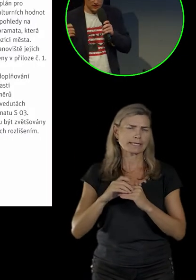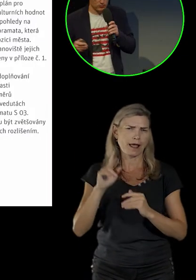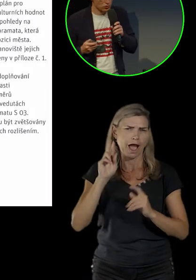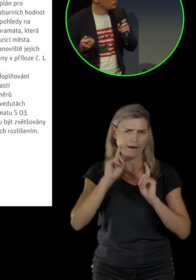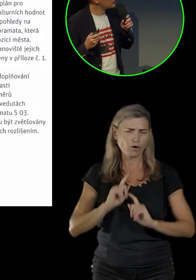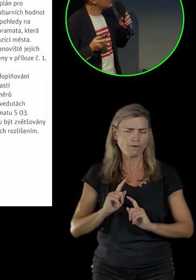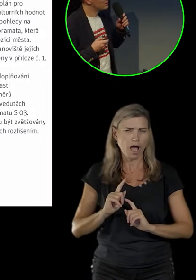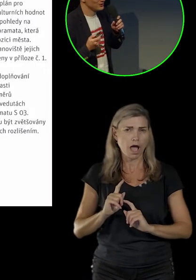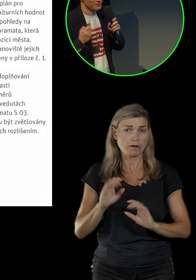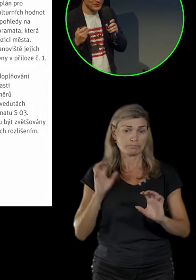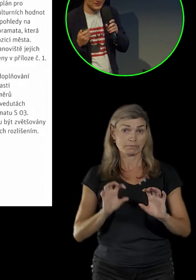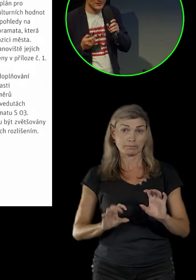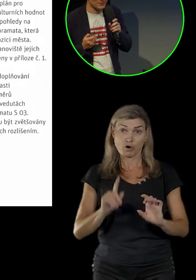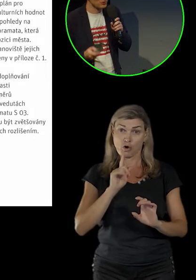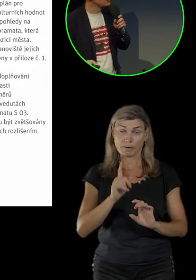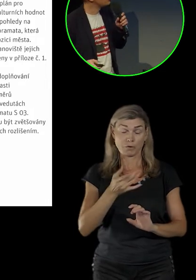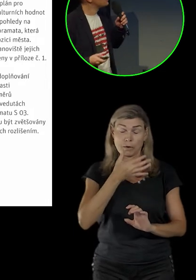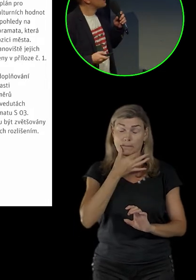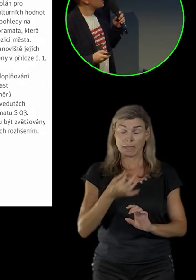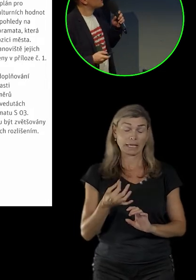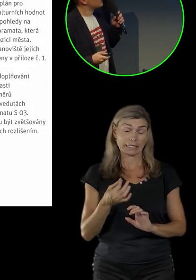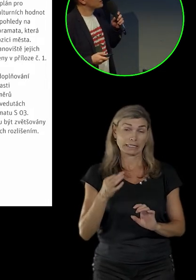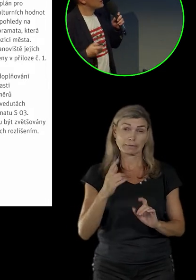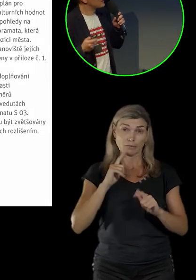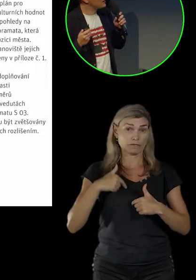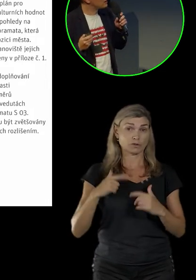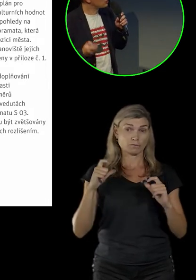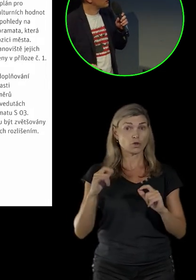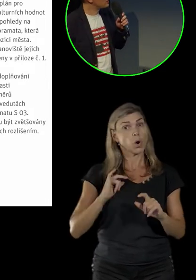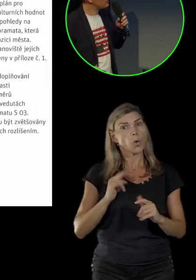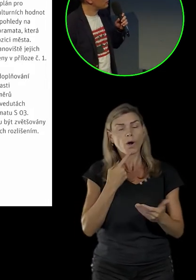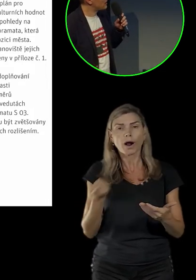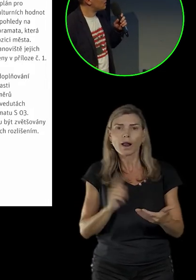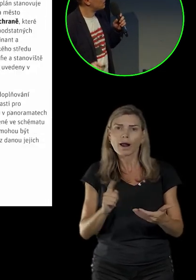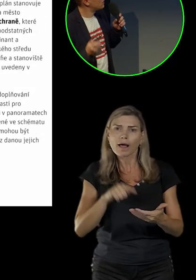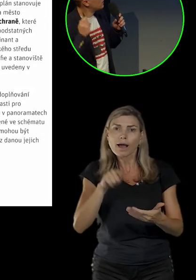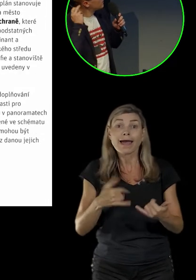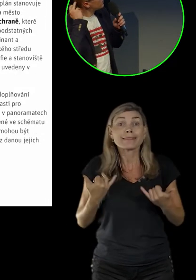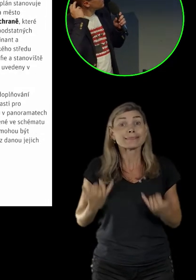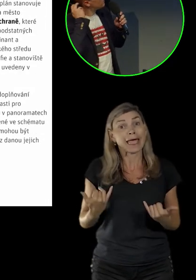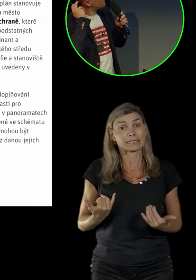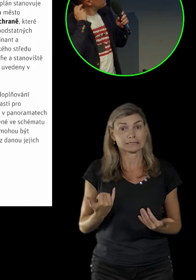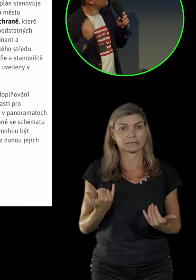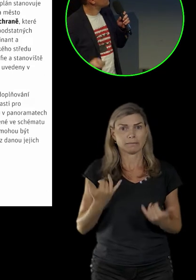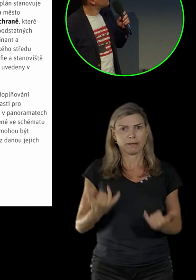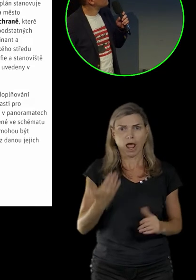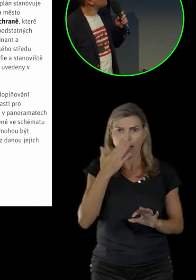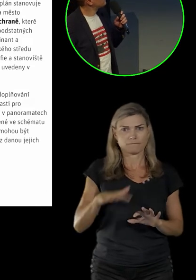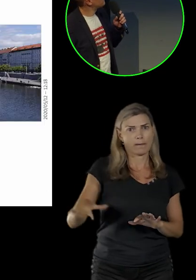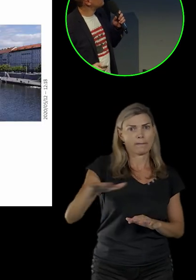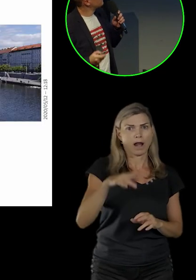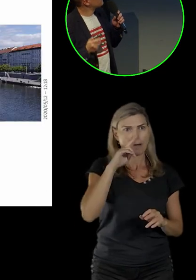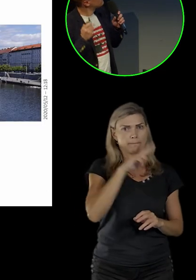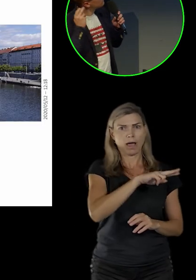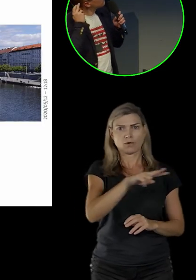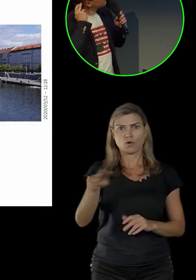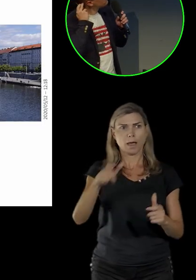A doporučuji si to prolistovat jenom kvůli tomu, abyste viděli, jak aktuálně Praha vypadá.